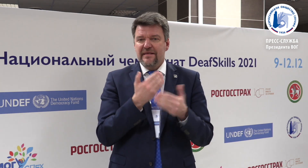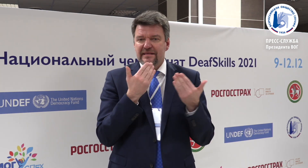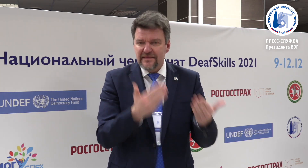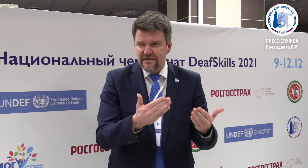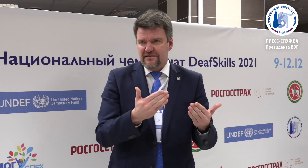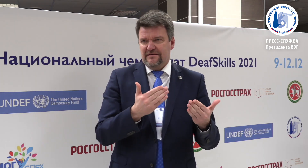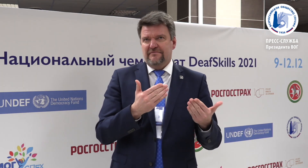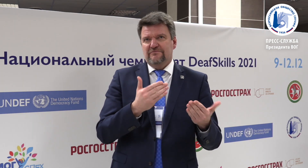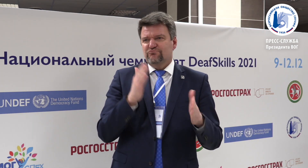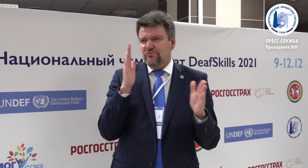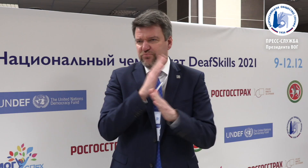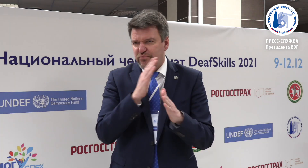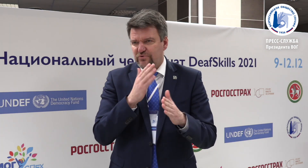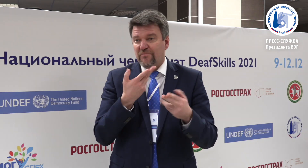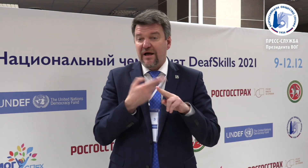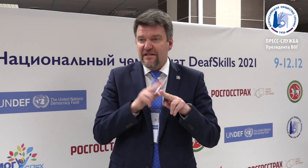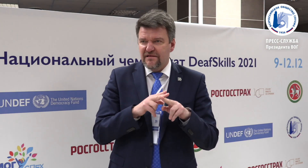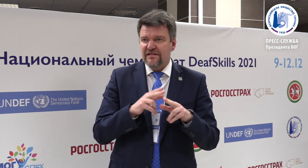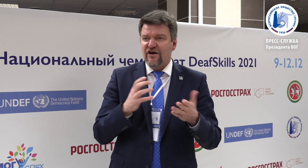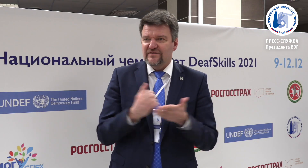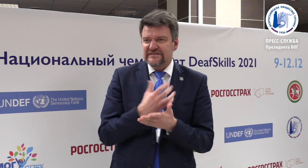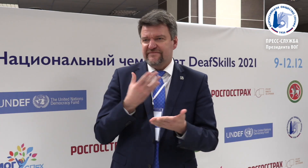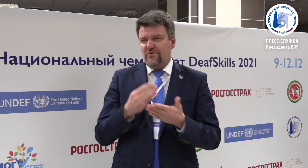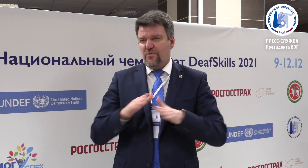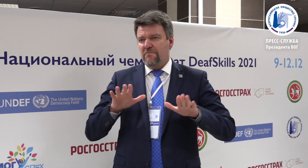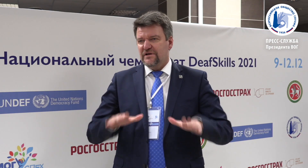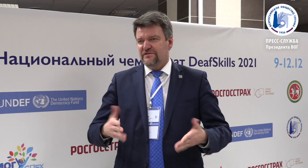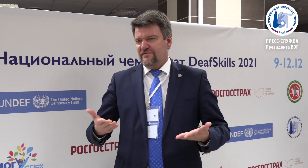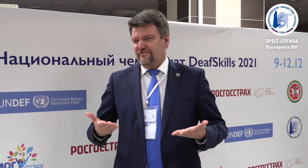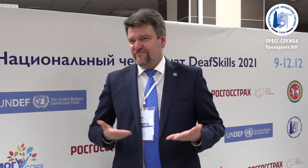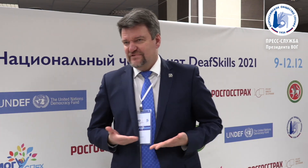чтобы они нашли свое место в жизни,